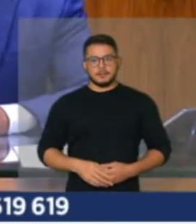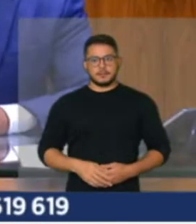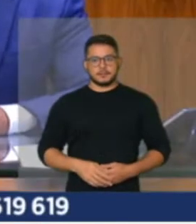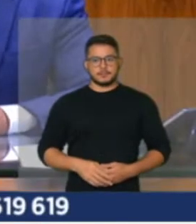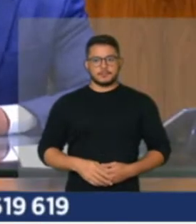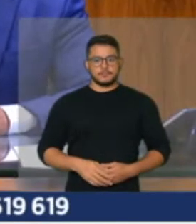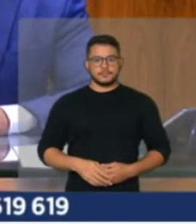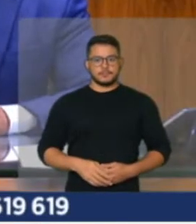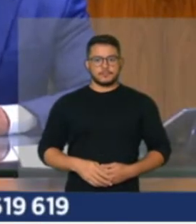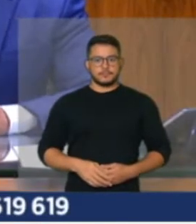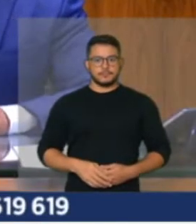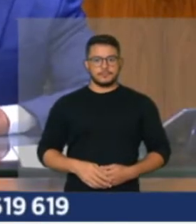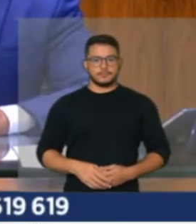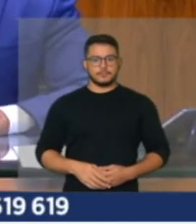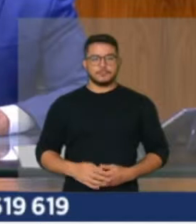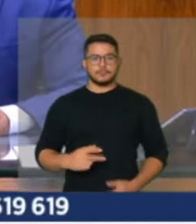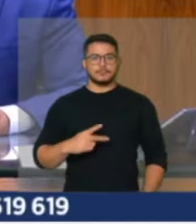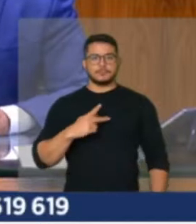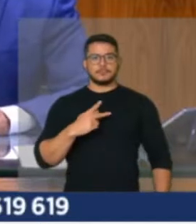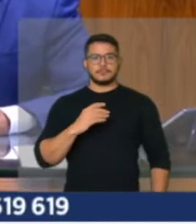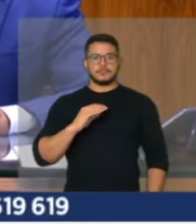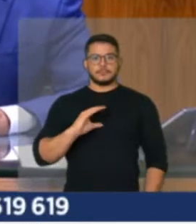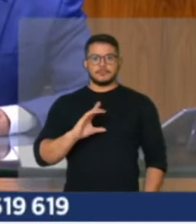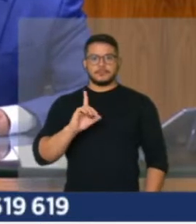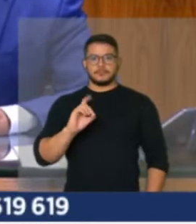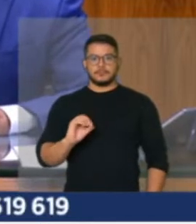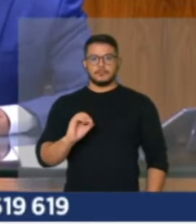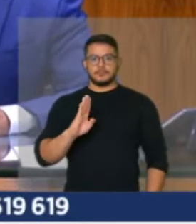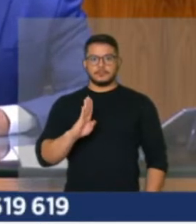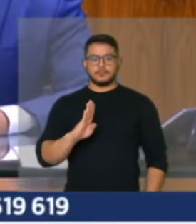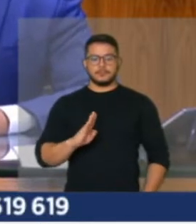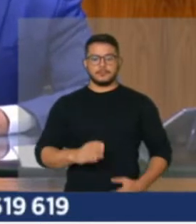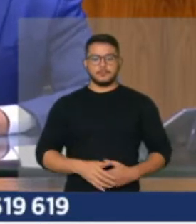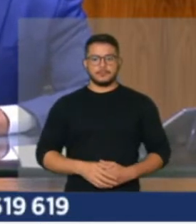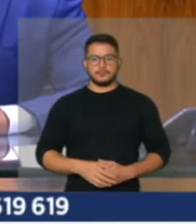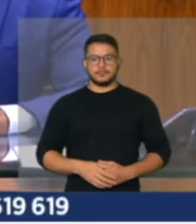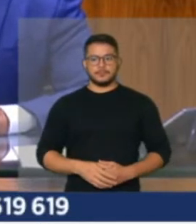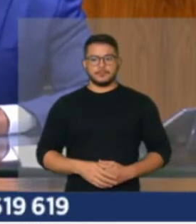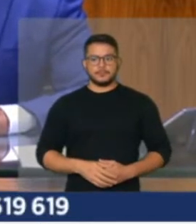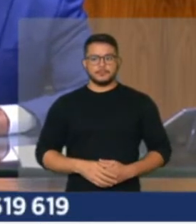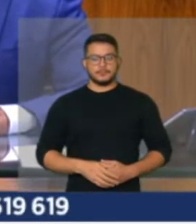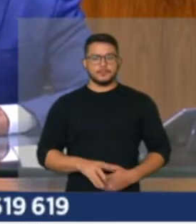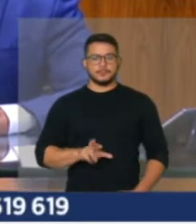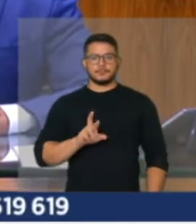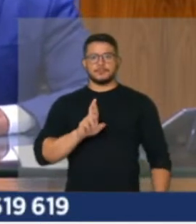PRESIDENTE. PCDOB? -- [DEPUTADO]: REPUBLICANOS. -- [PRESIDENTE]: REPUBLICANOS, SIM. -- [PRESIDENTE]: